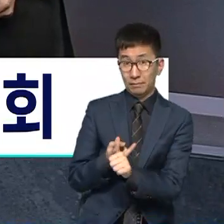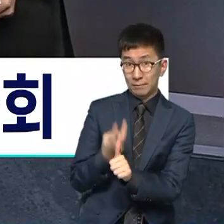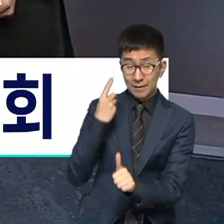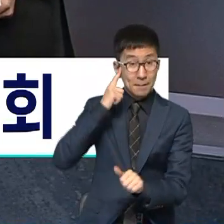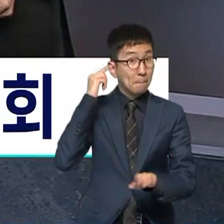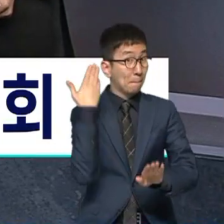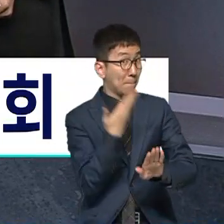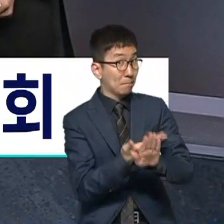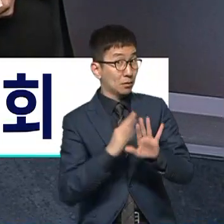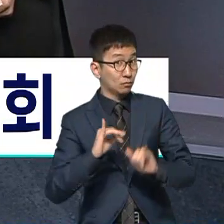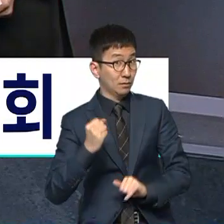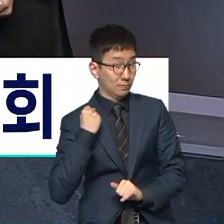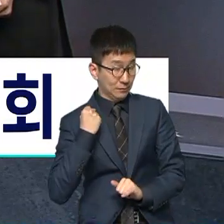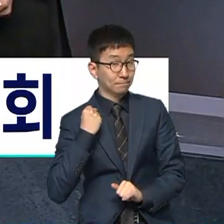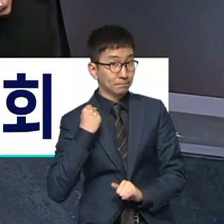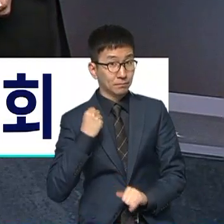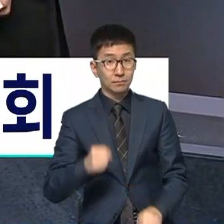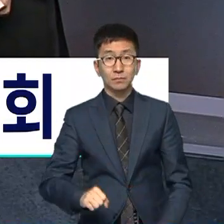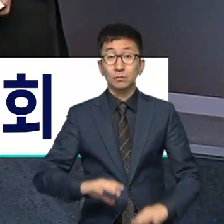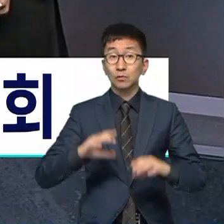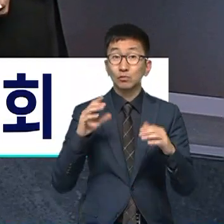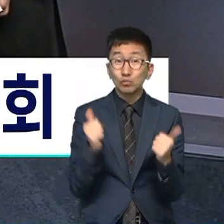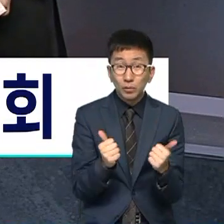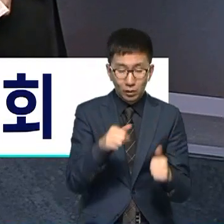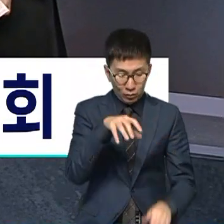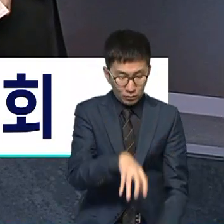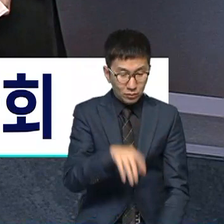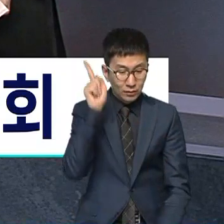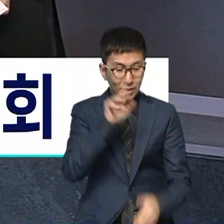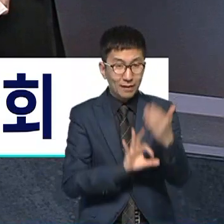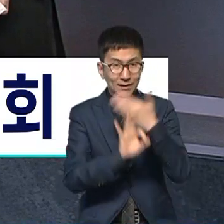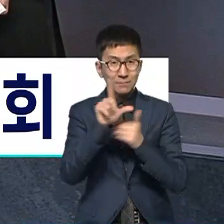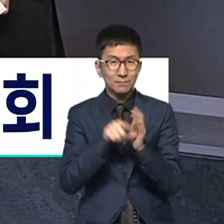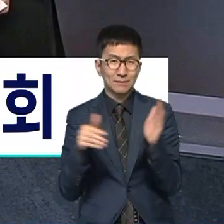의원들은 국회에서 내일 아침까지 농성을 벌이기로 했습니다.